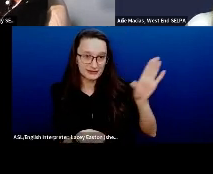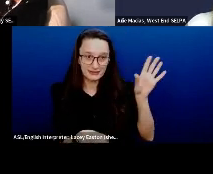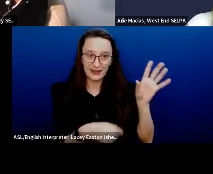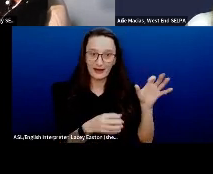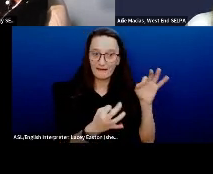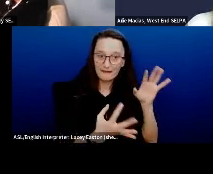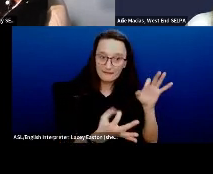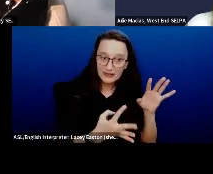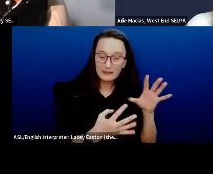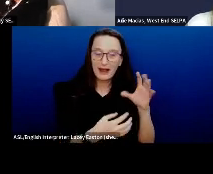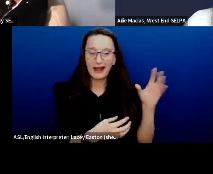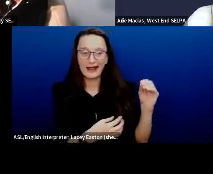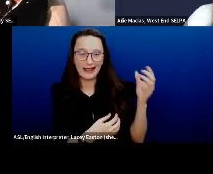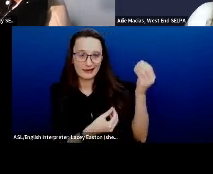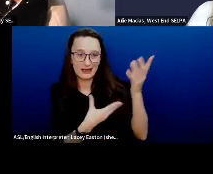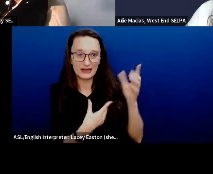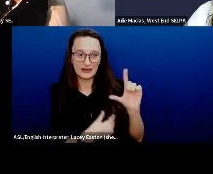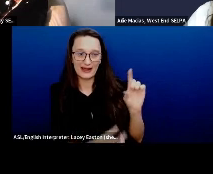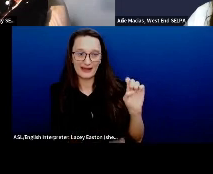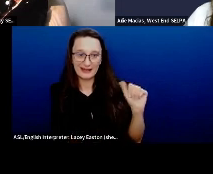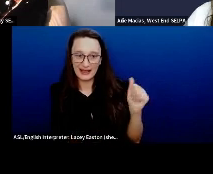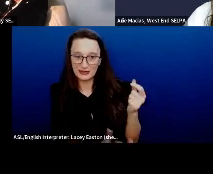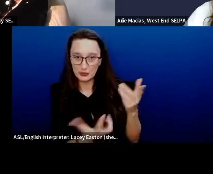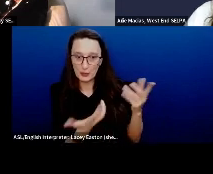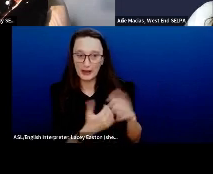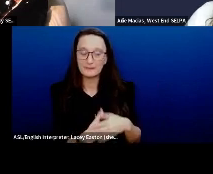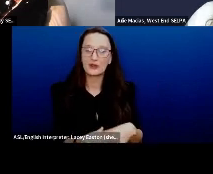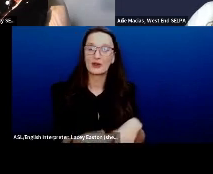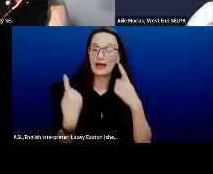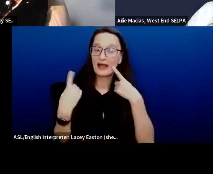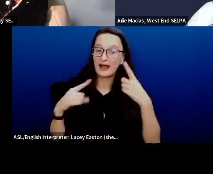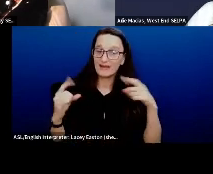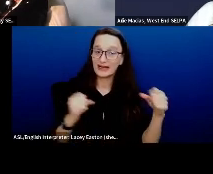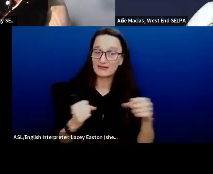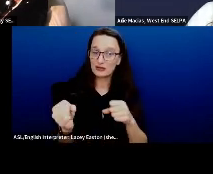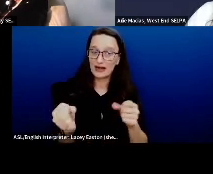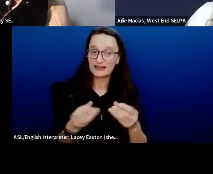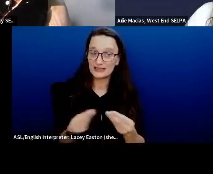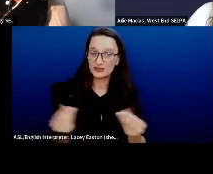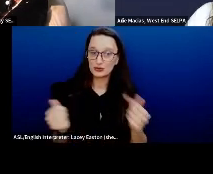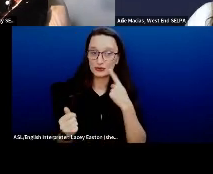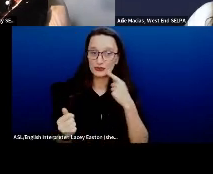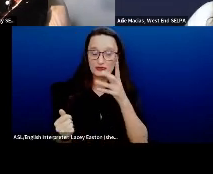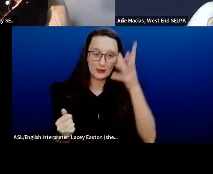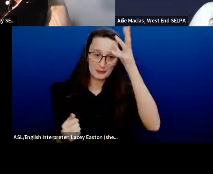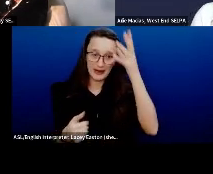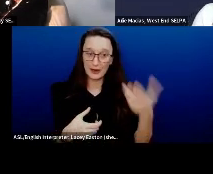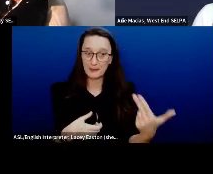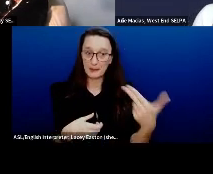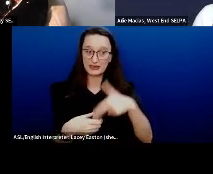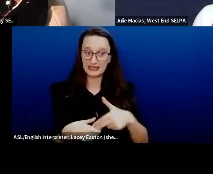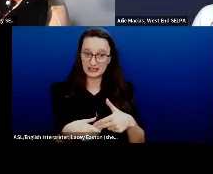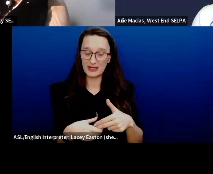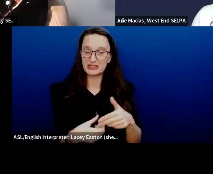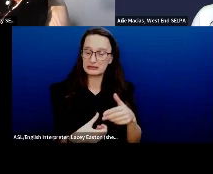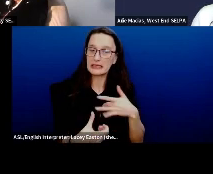Estrategias